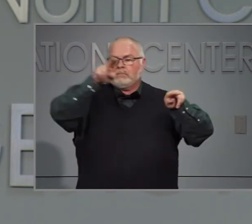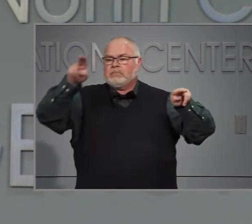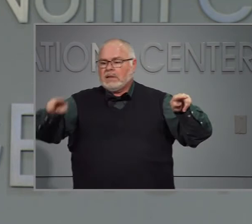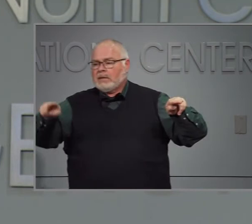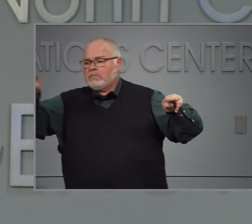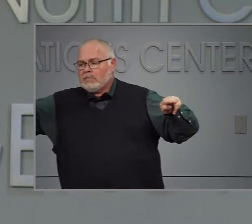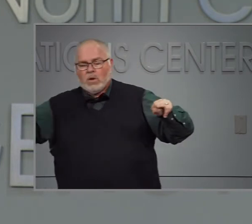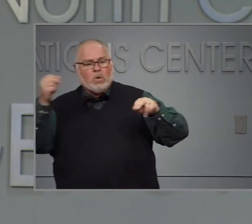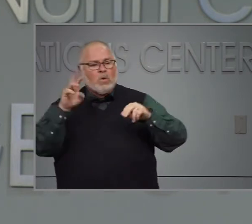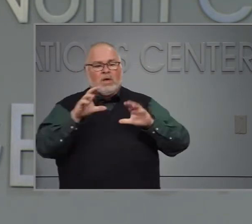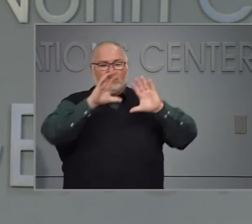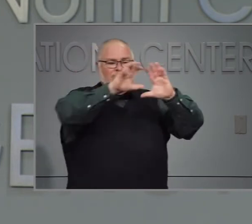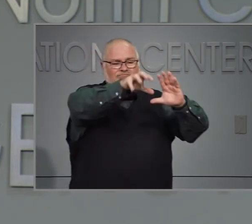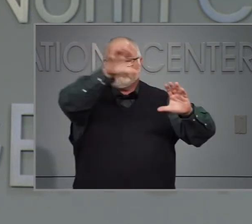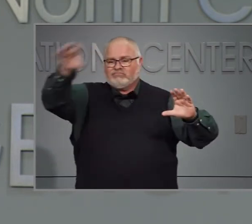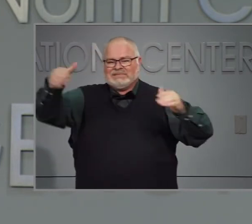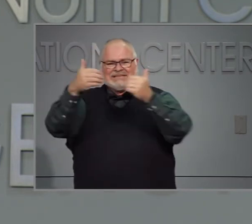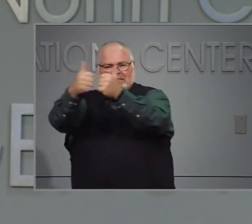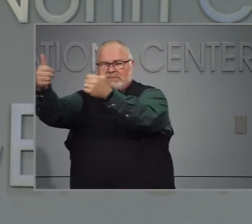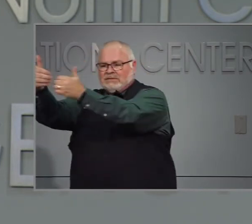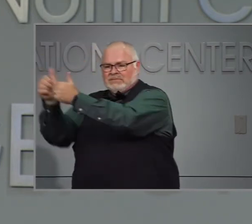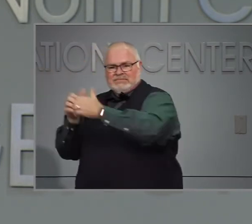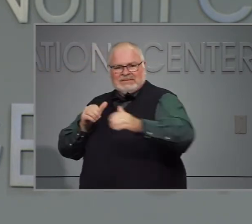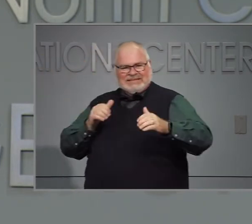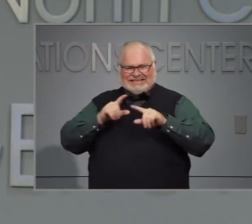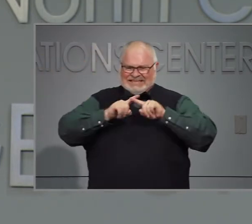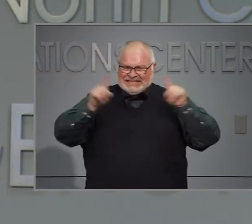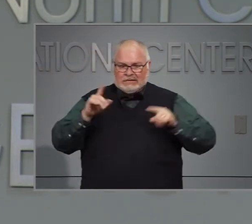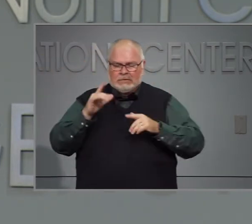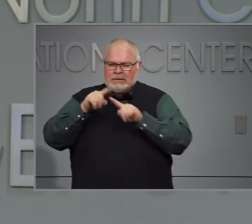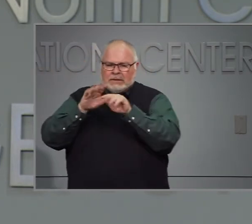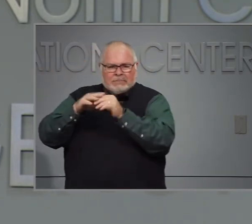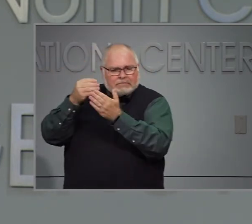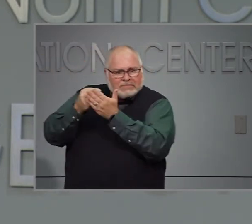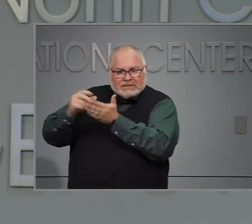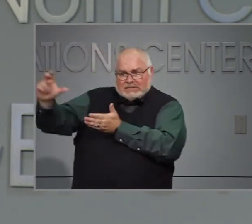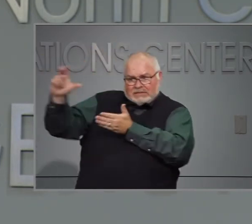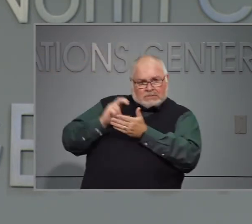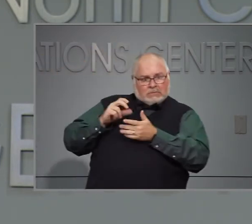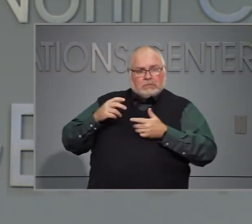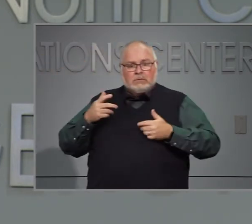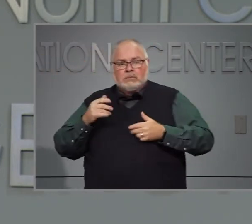reembolso a los proveedores el programa de al ver que con separación enfocada en el